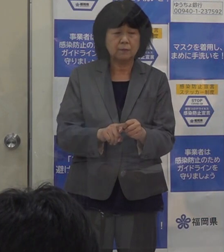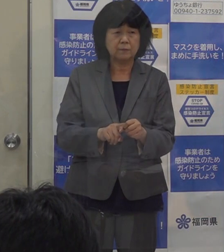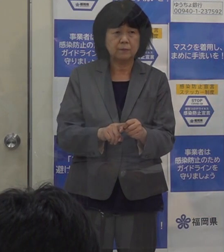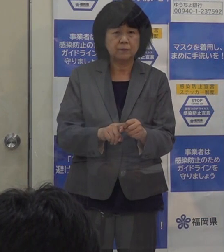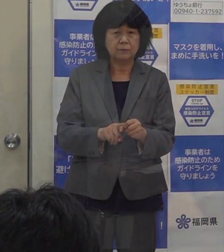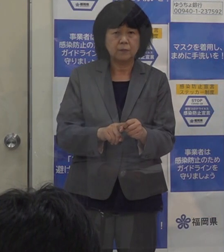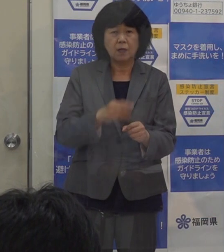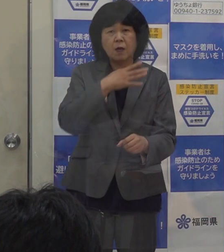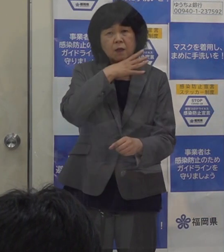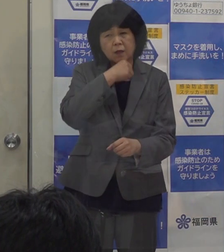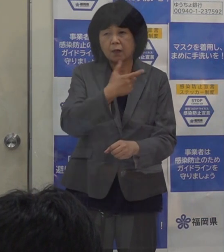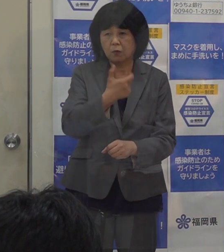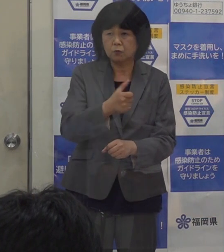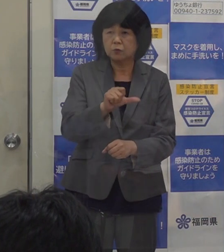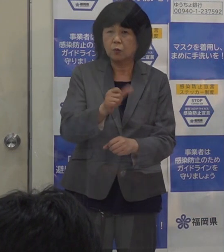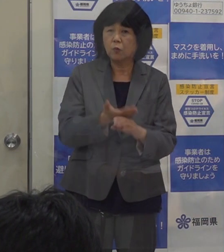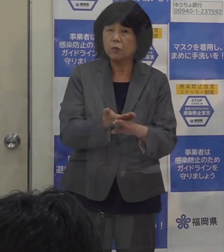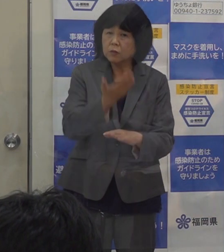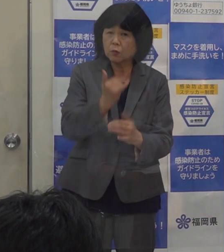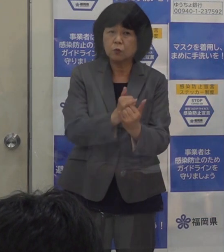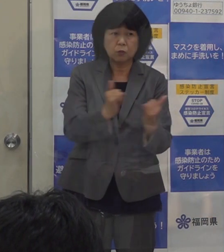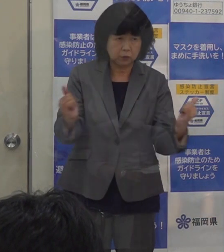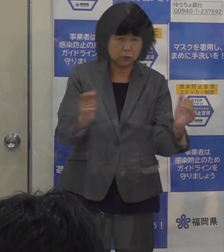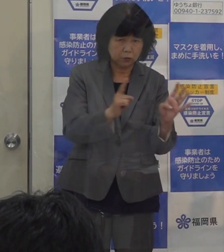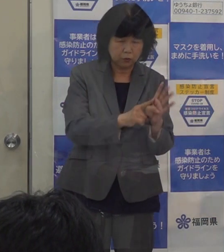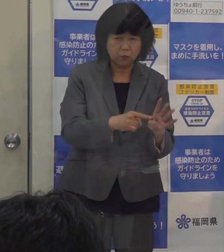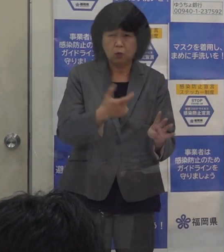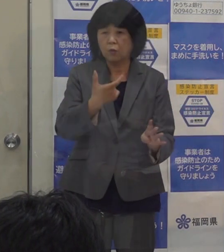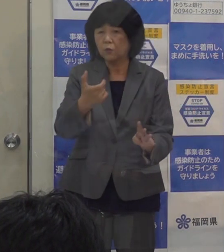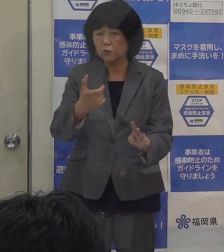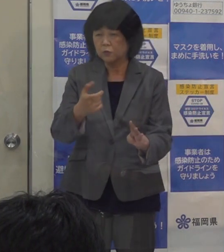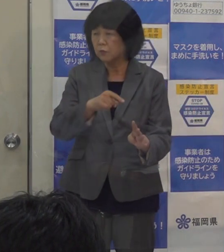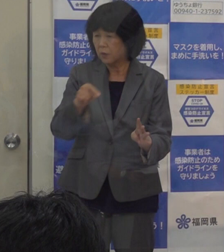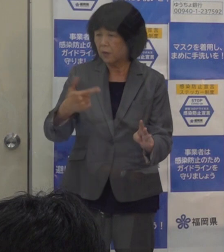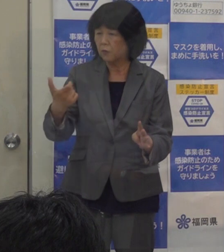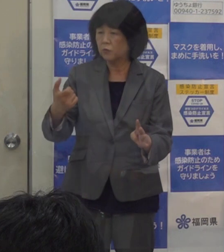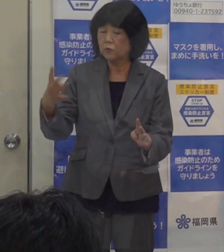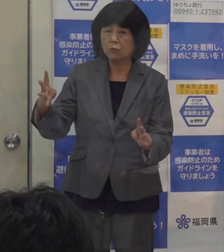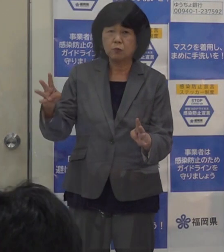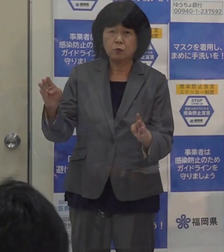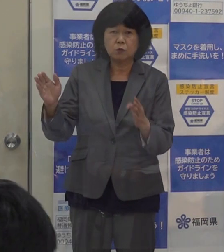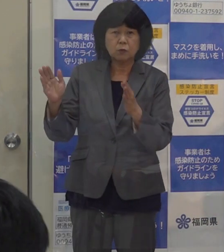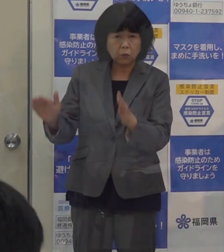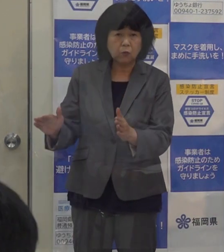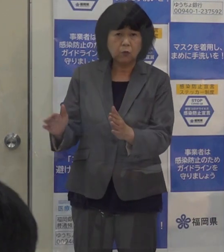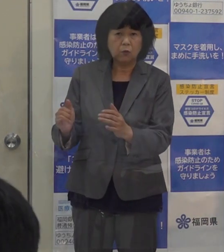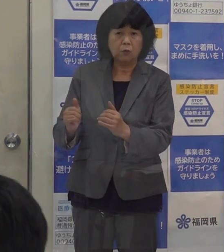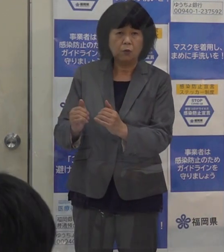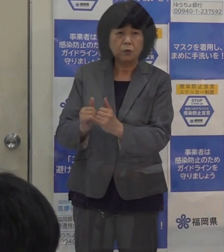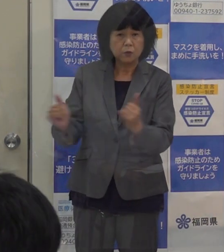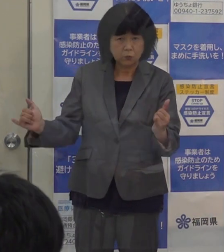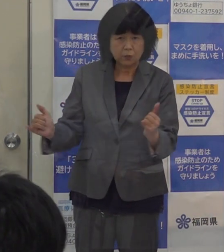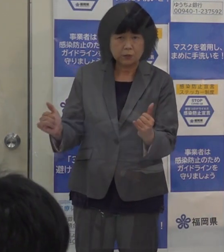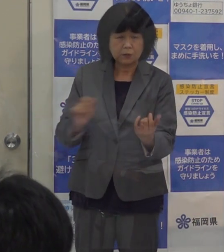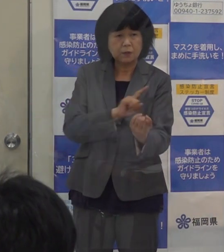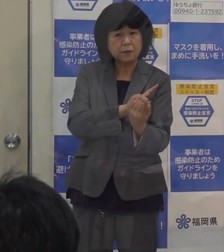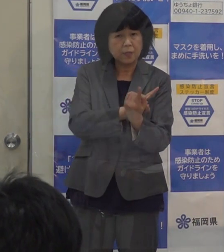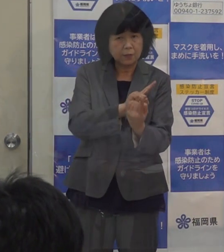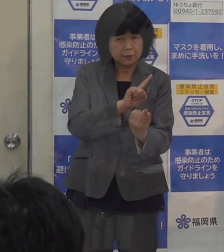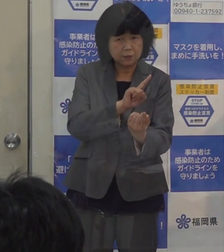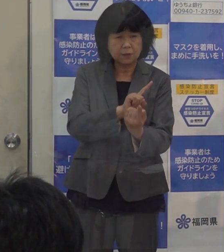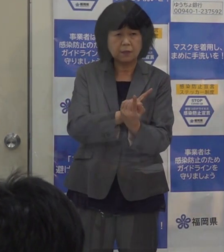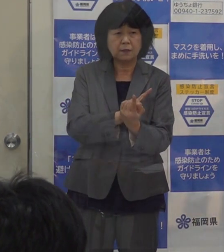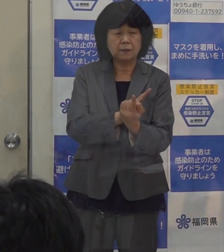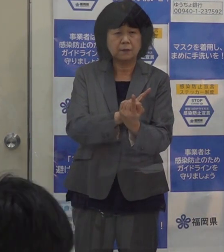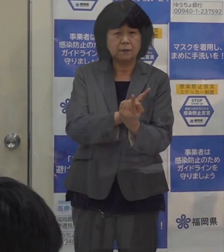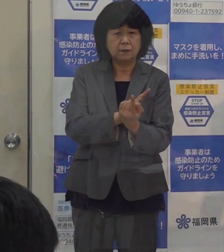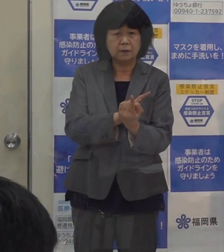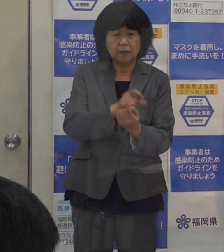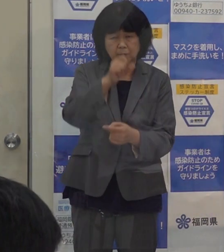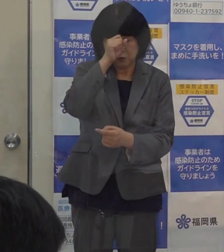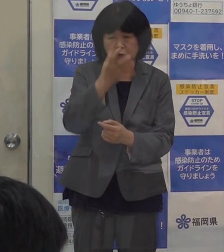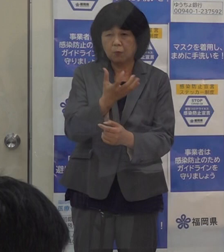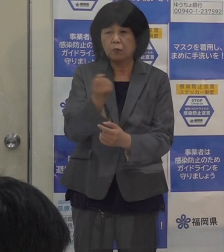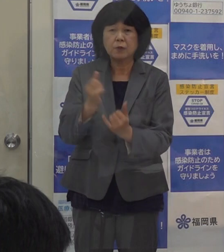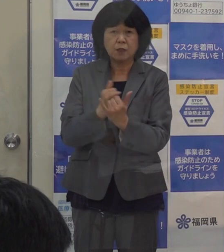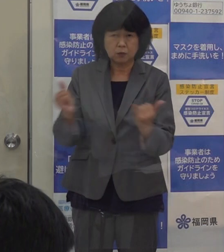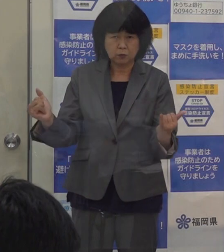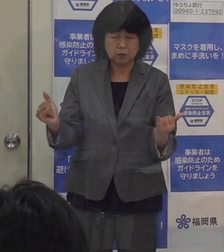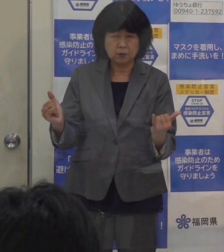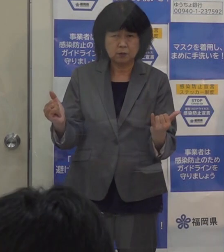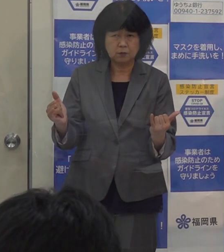６５歳以上の方と ６０歳から６５歳未満の慢性高度心・腎・呼吸器機能不全者等のご病気をお持ちの方については